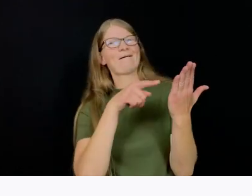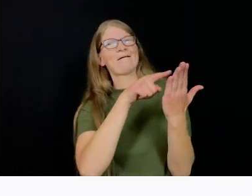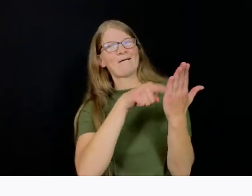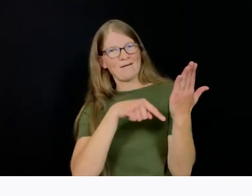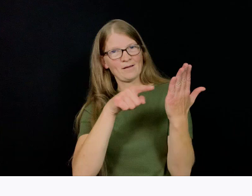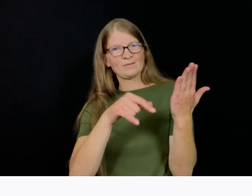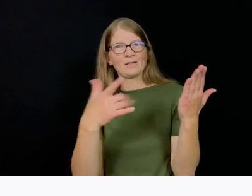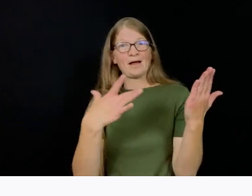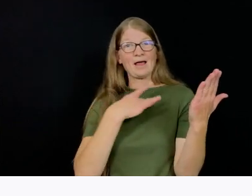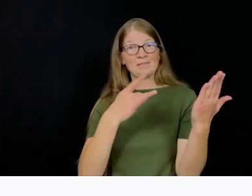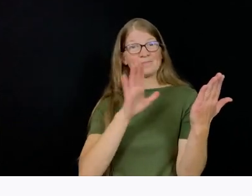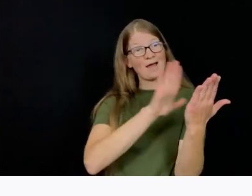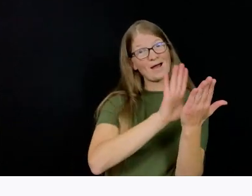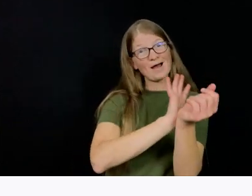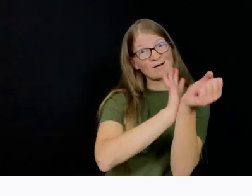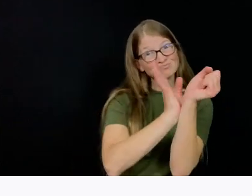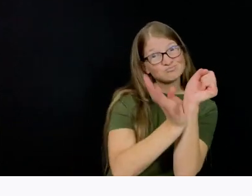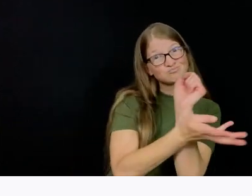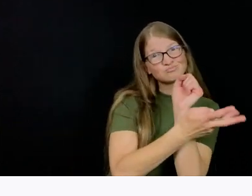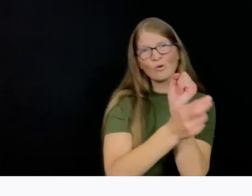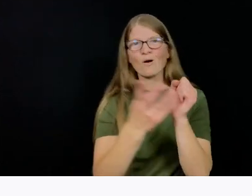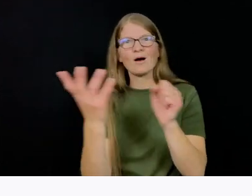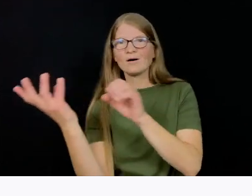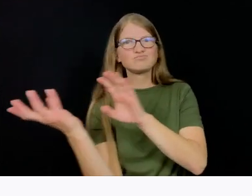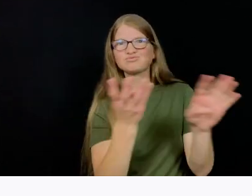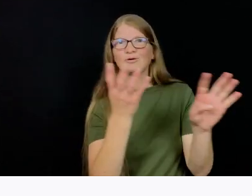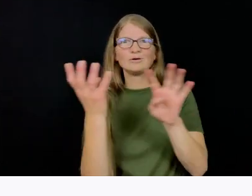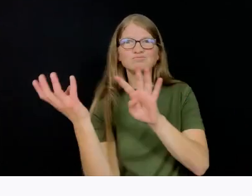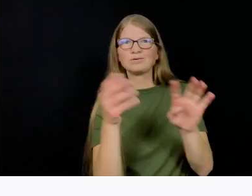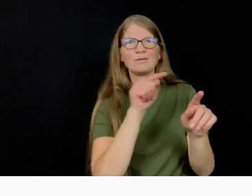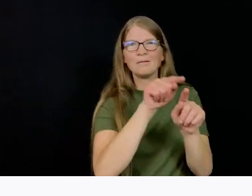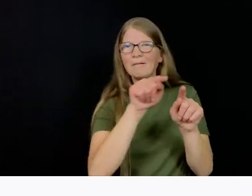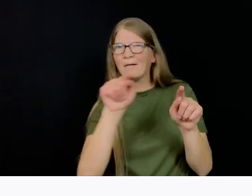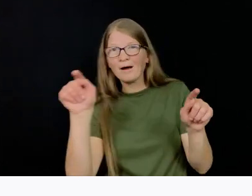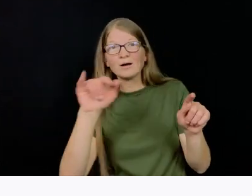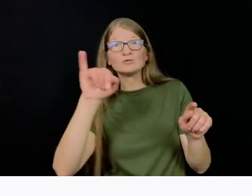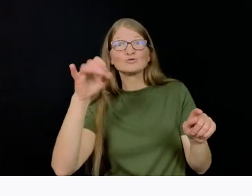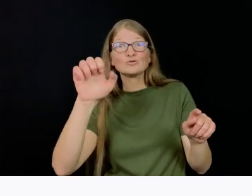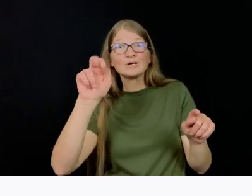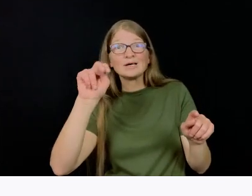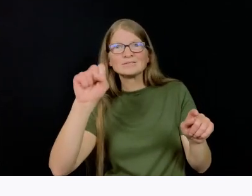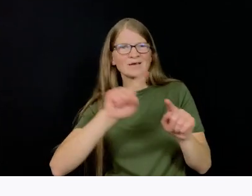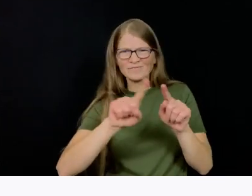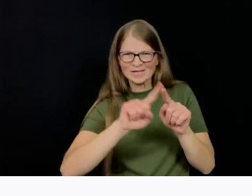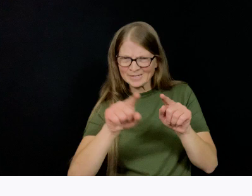ويكتشف أيضًا كيفية التوافق مع الملابس الأخرى استنادًا إلى الملايين من صور أنماط الملابس على الويب